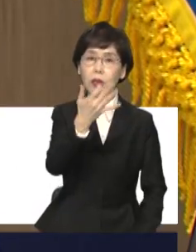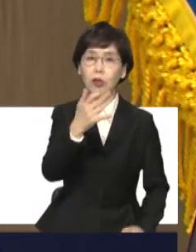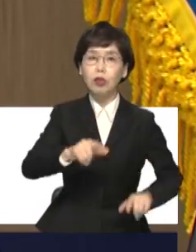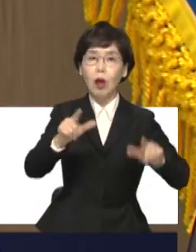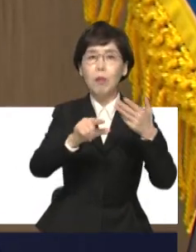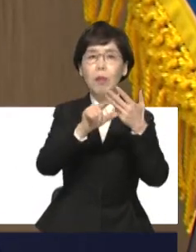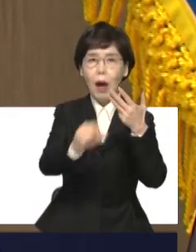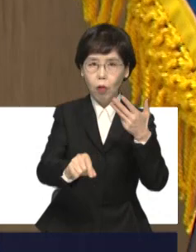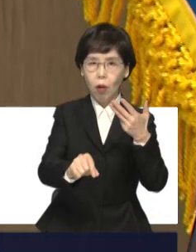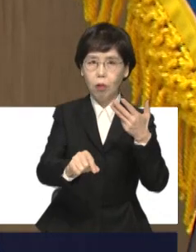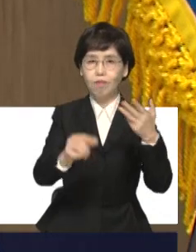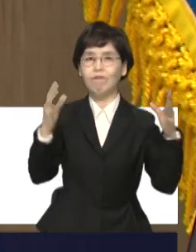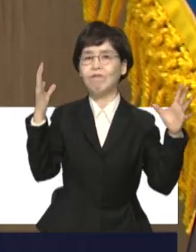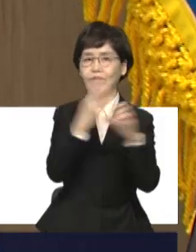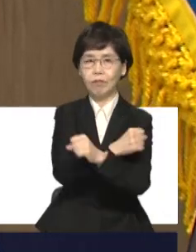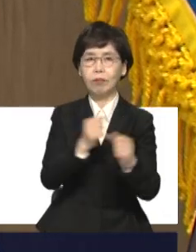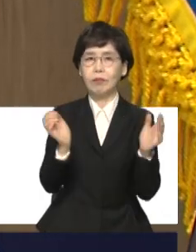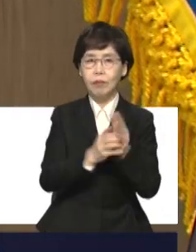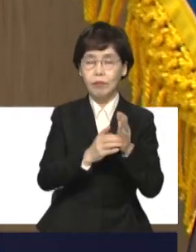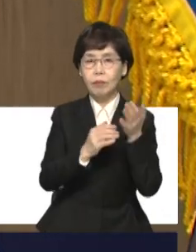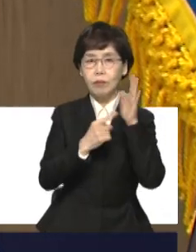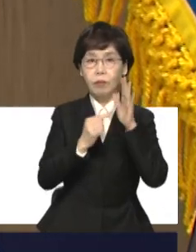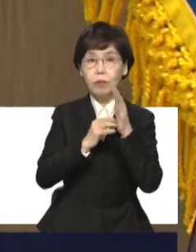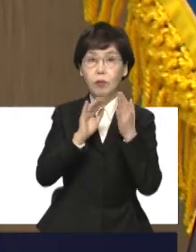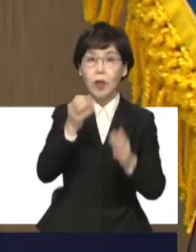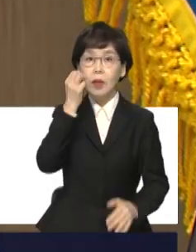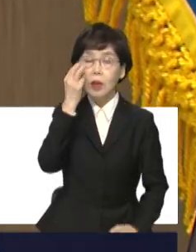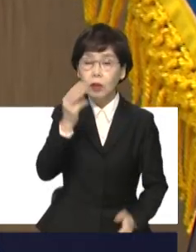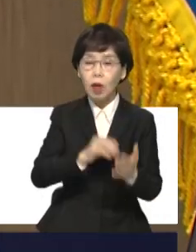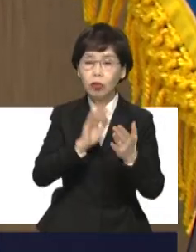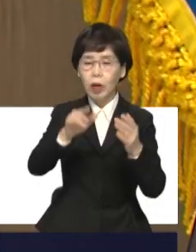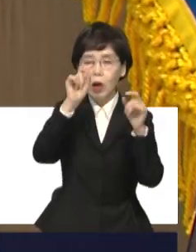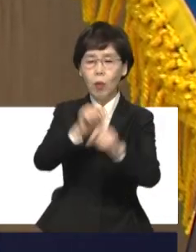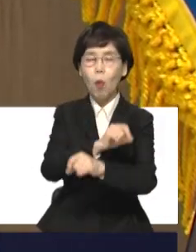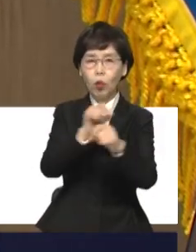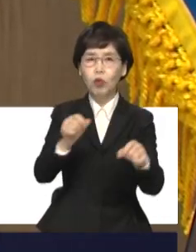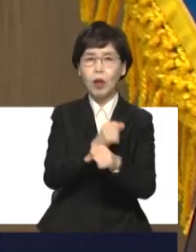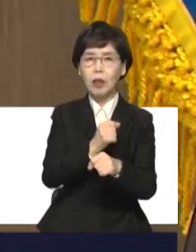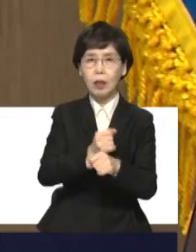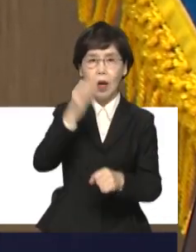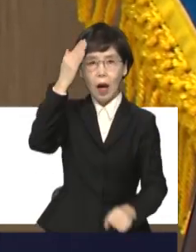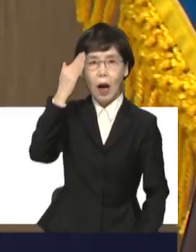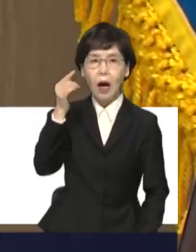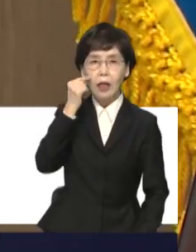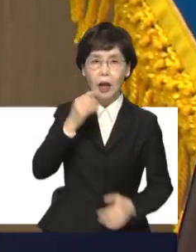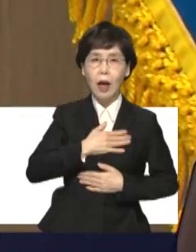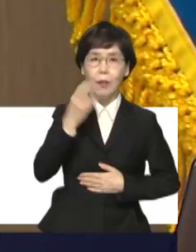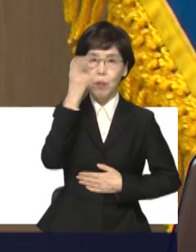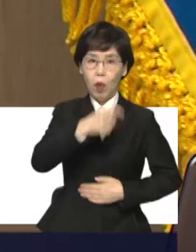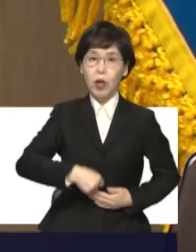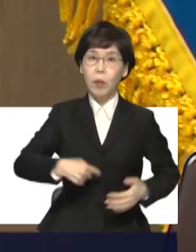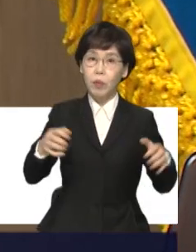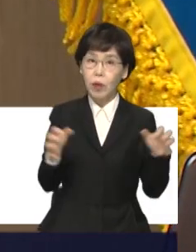발표하고 석 달 뒤 다시 이를 보류하는 등 한일 안보 협력마저 파행을 겪었습니다.